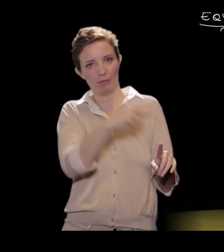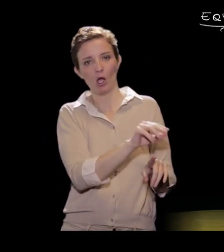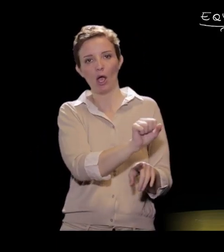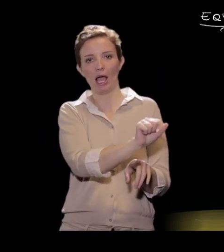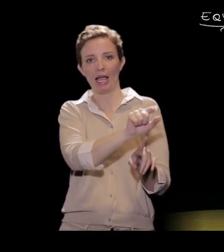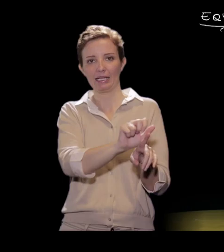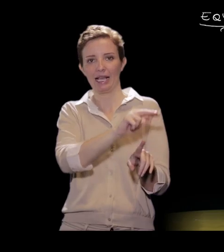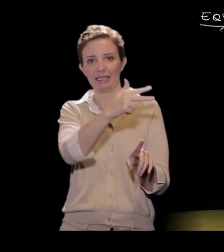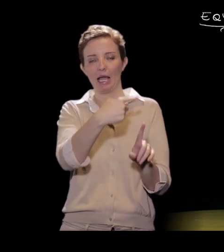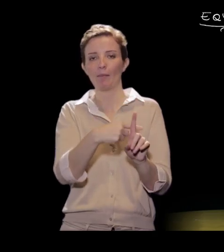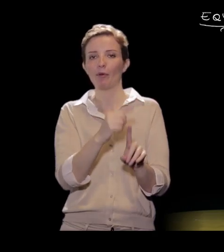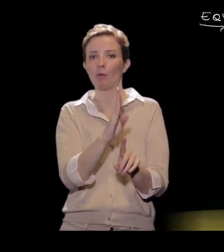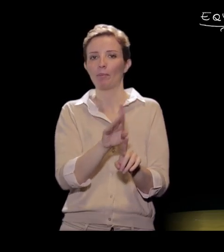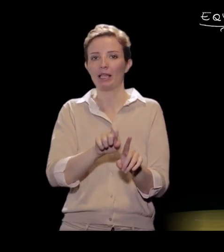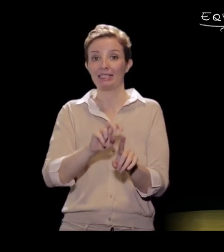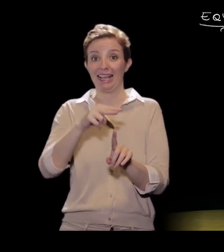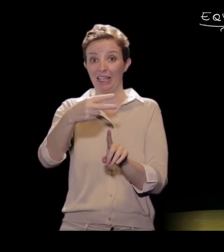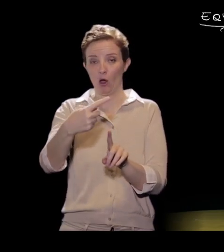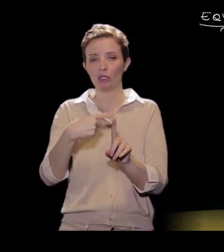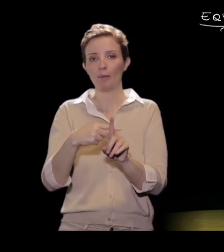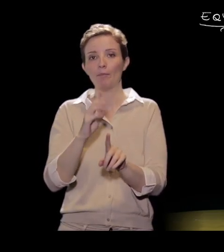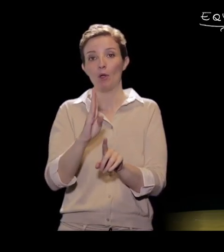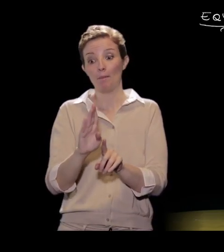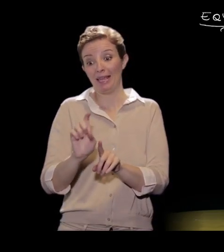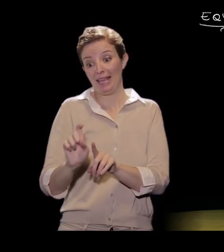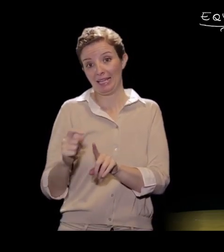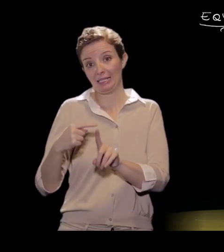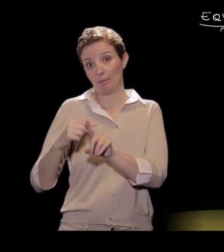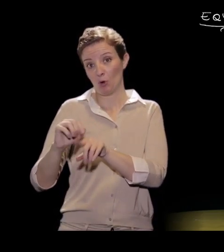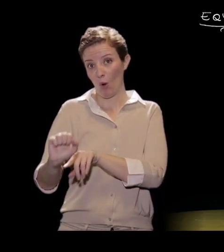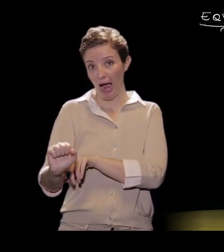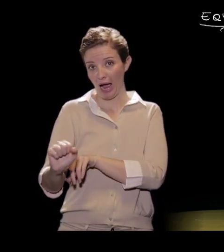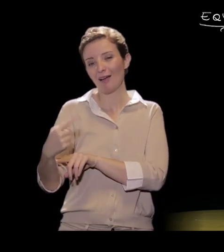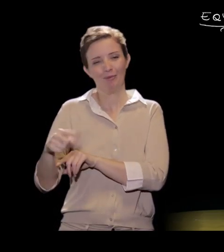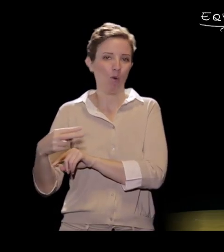(LEGGE L'EQUAZIONE)